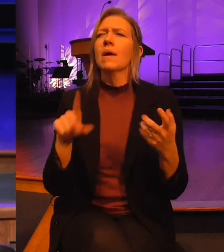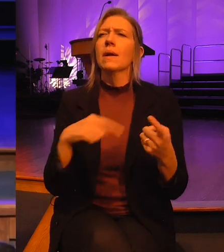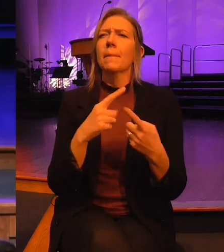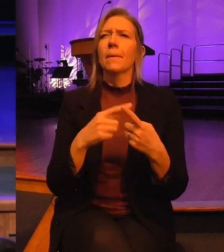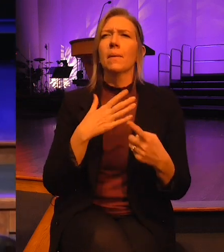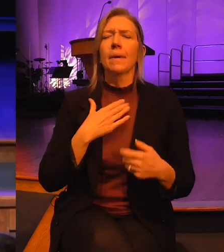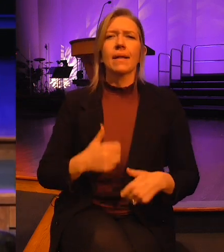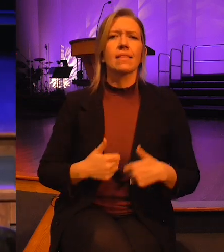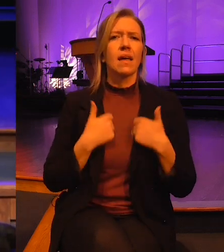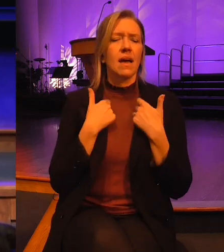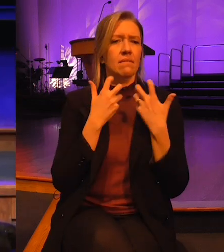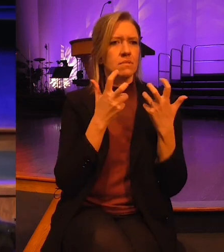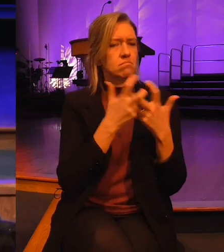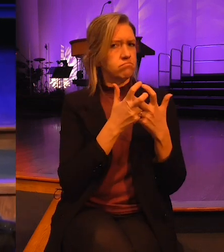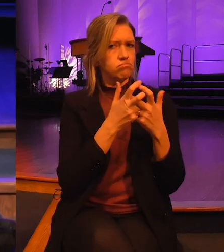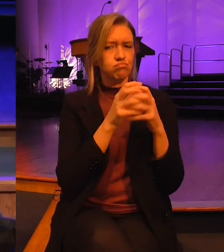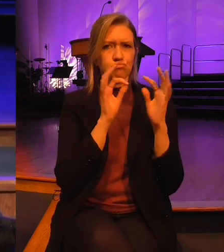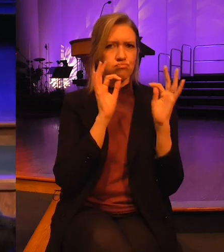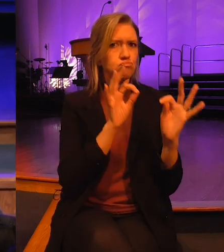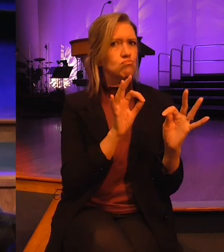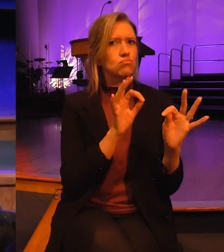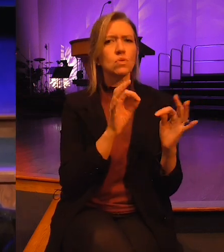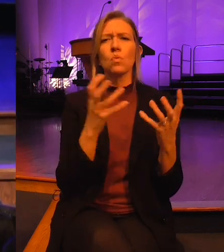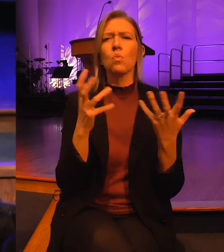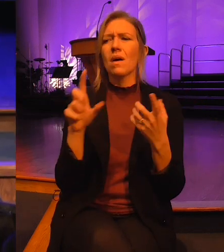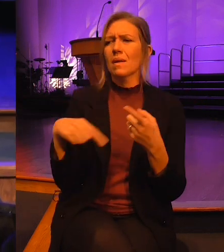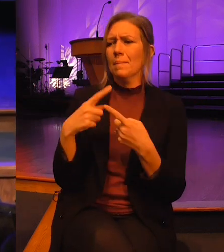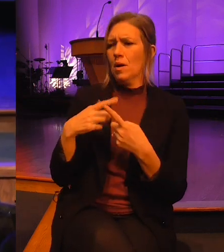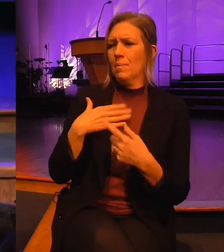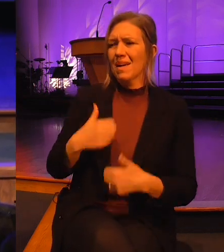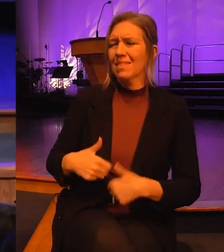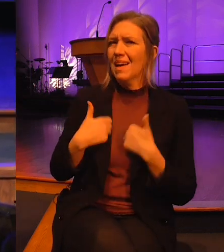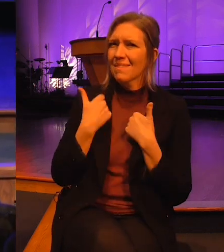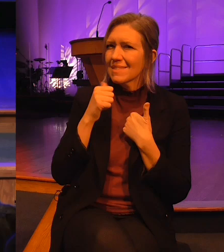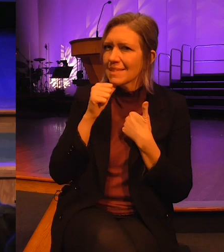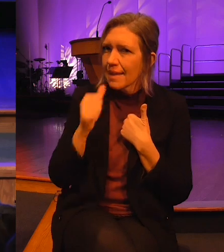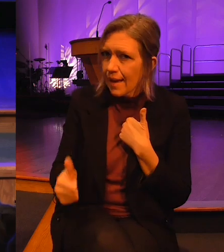con ella? ¿Alguien está dispuesto o no a compartir una respuesta para eso?